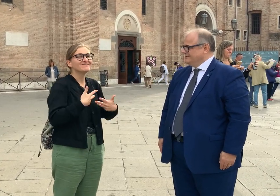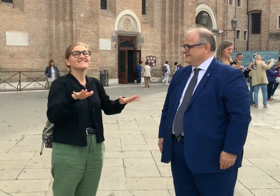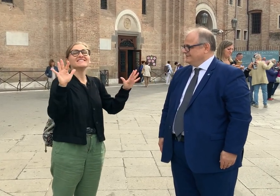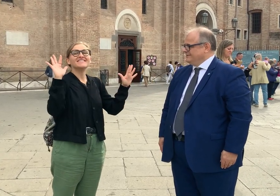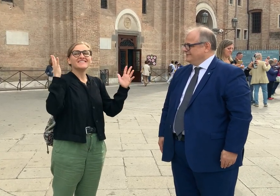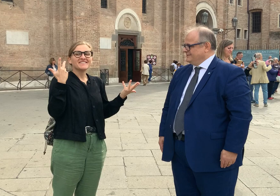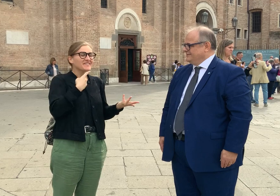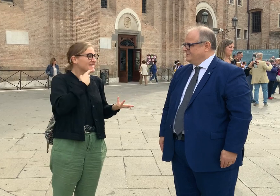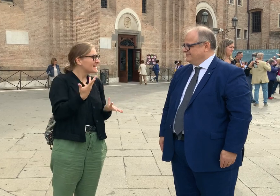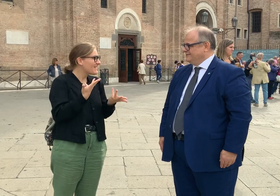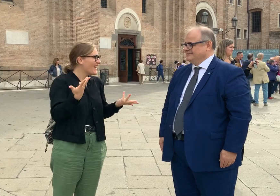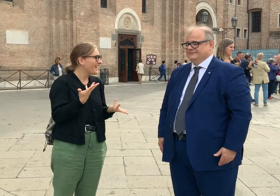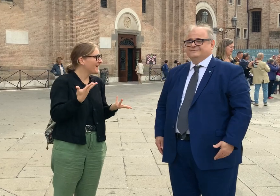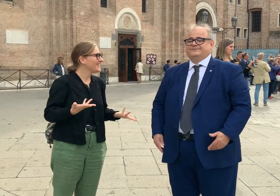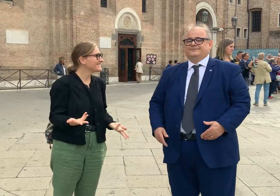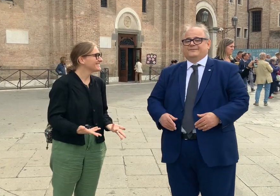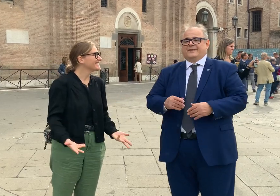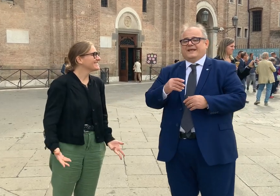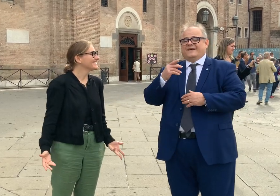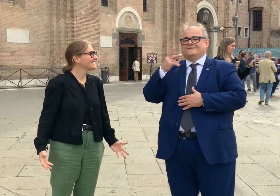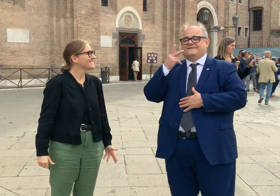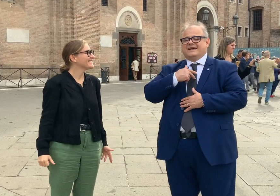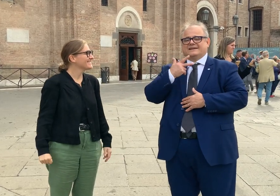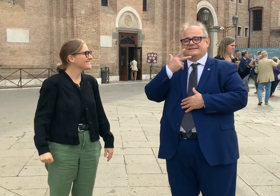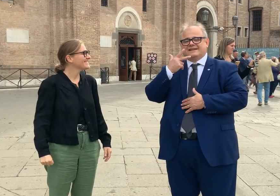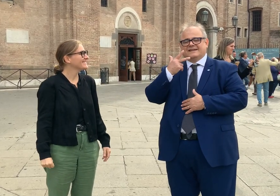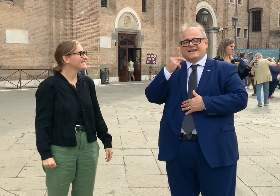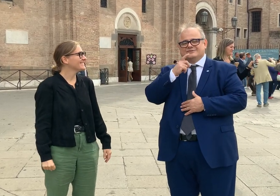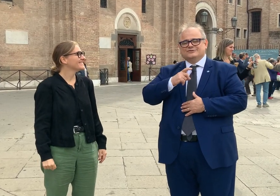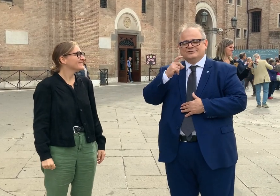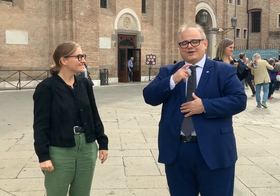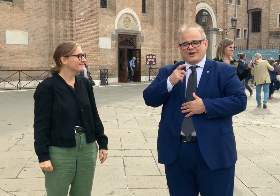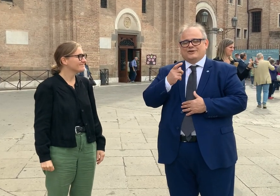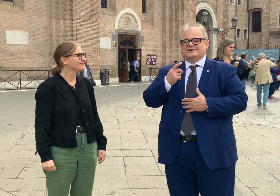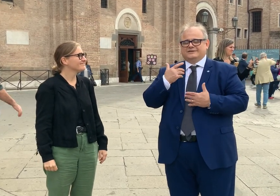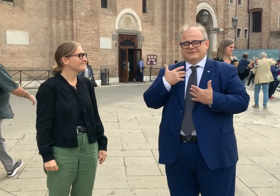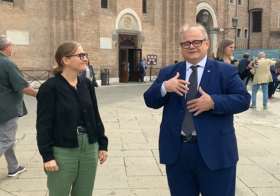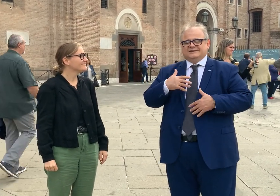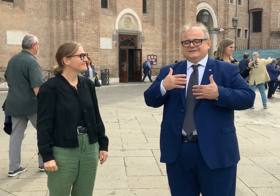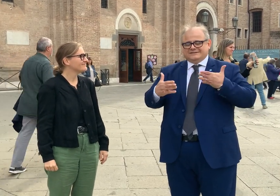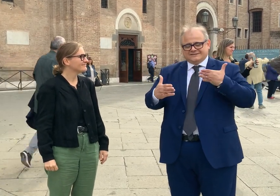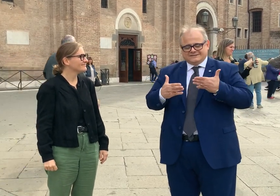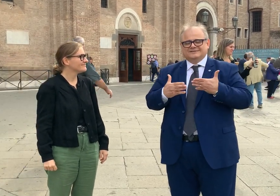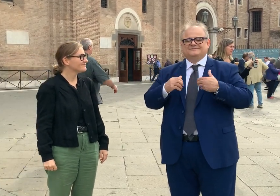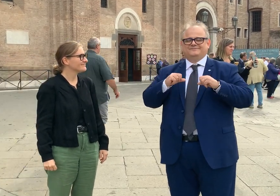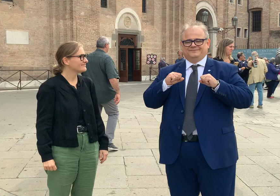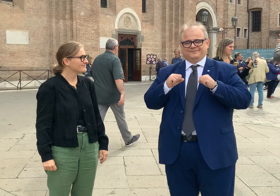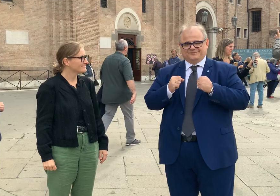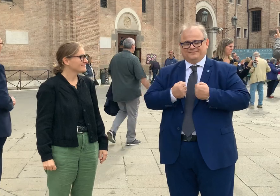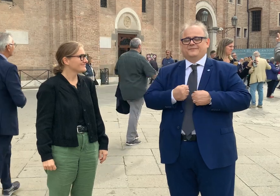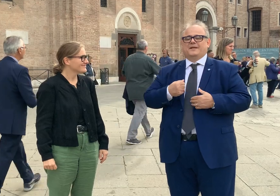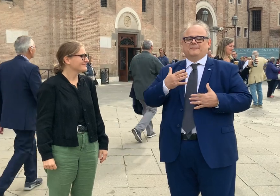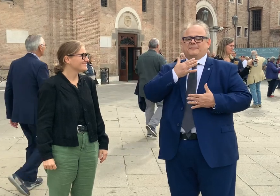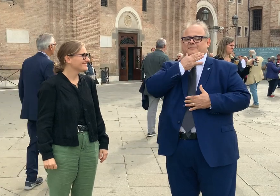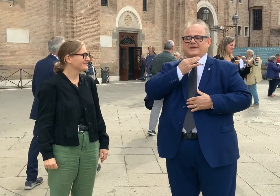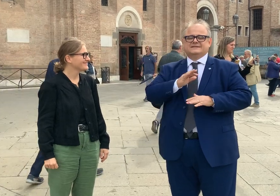cosa ti senti di dire? Abbiamo avuto poco tempo per organizzare questi tre giorni, è stato molto impegnativo,